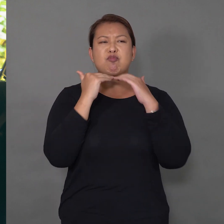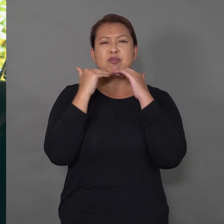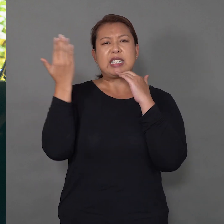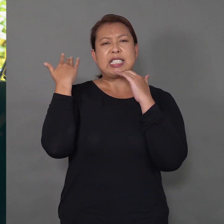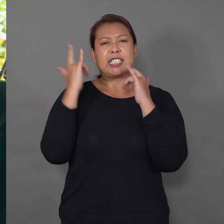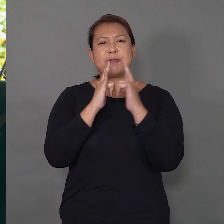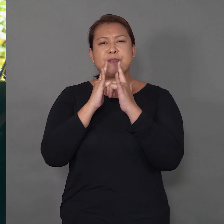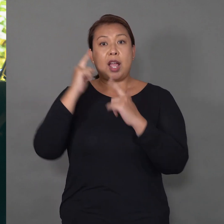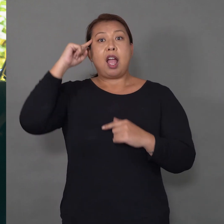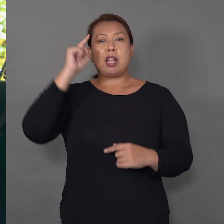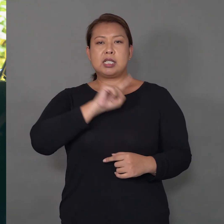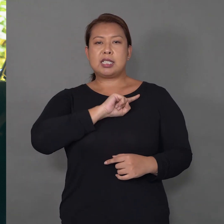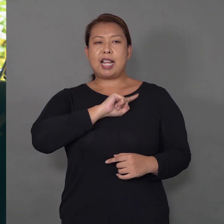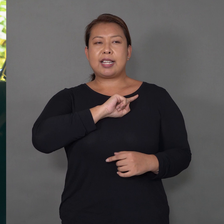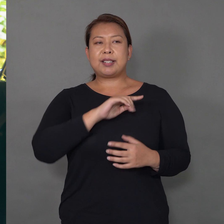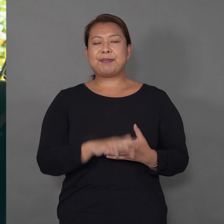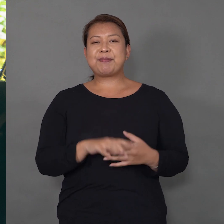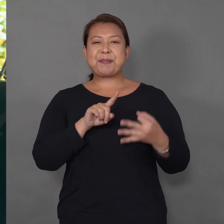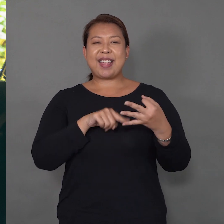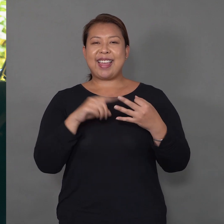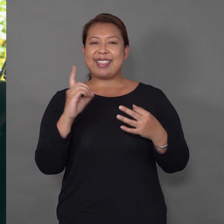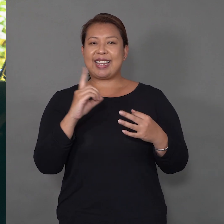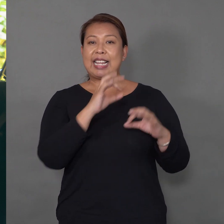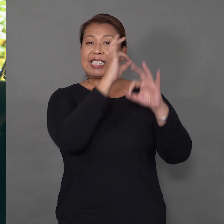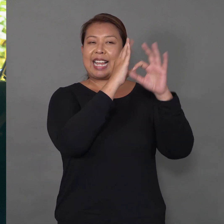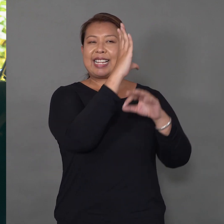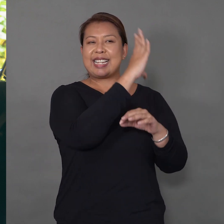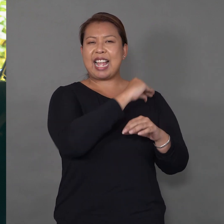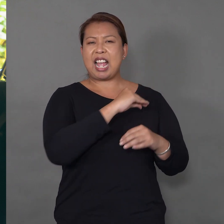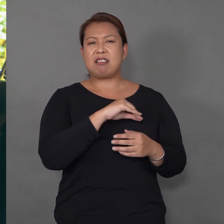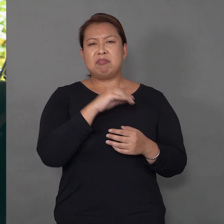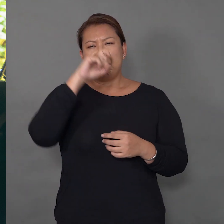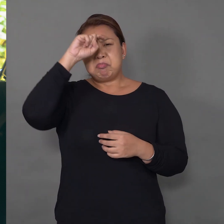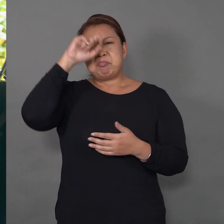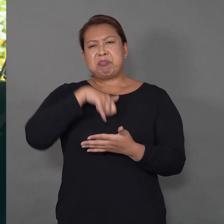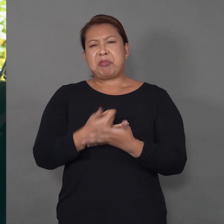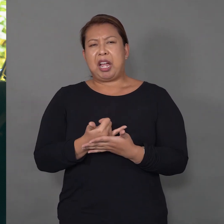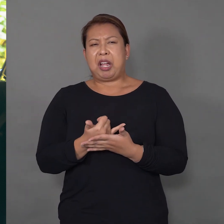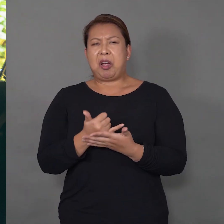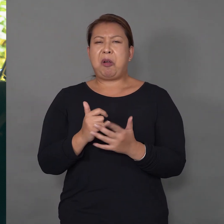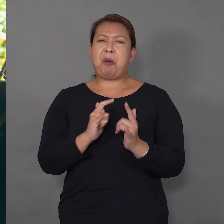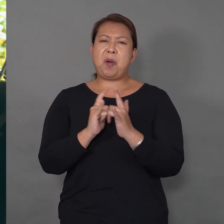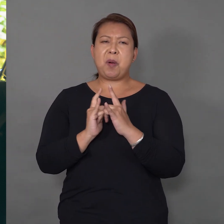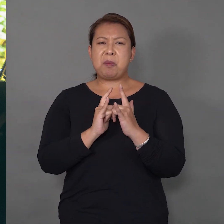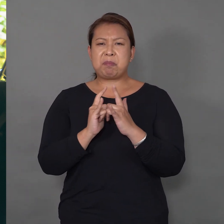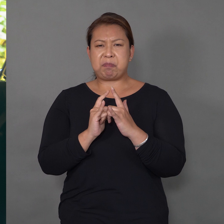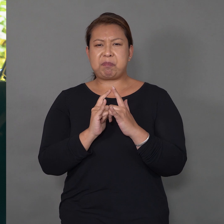期盼舊愛想起自己 德布西的《星夜》 哀悼去世愛人